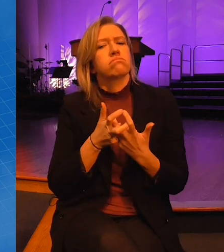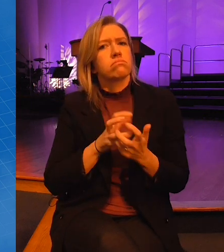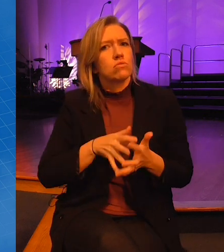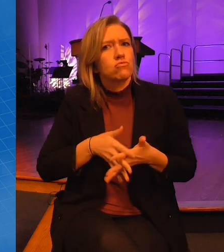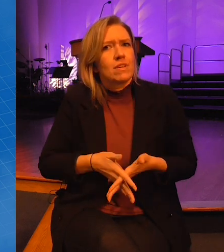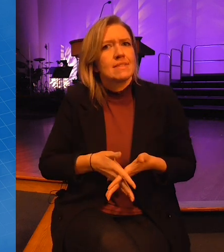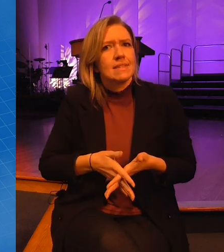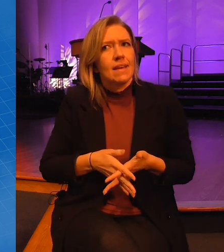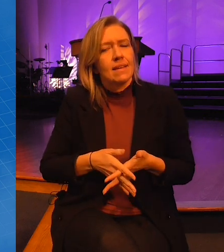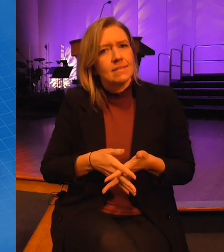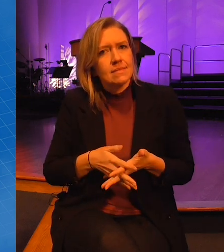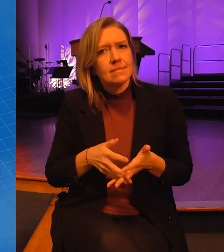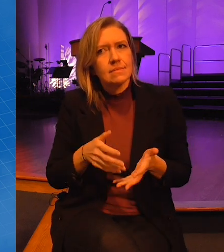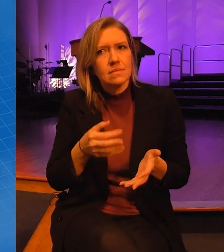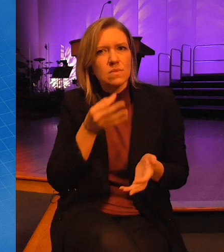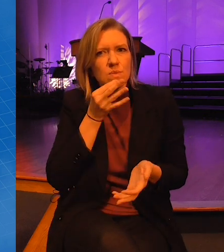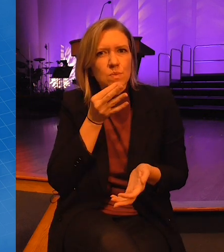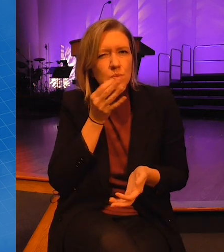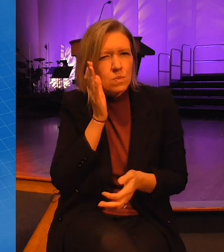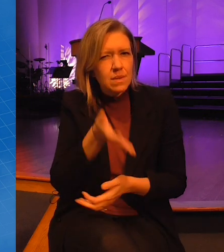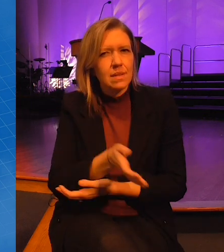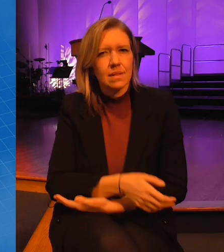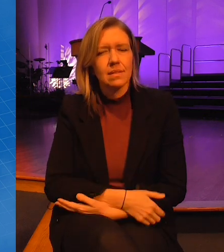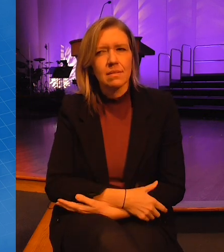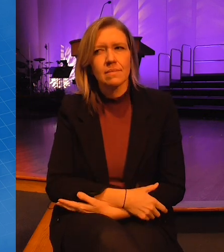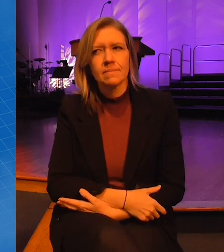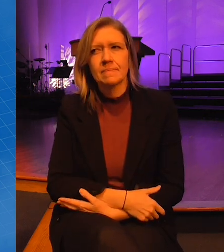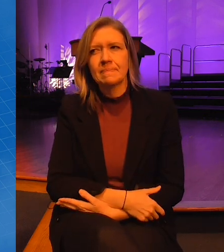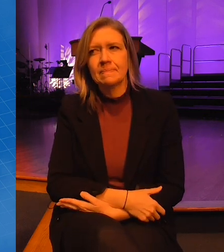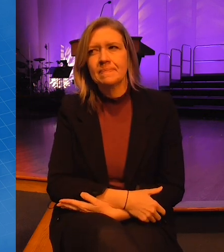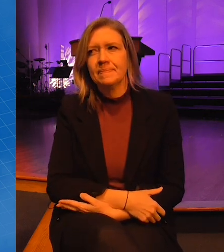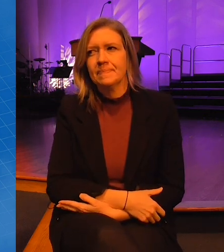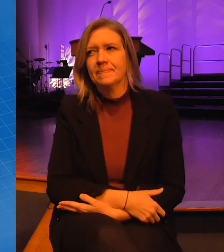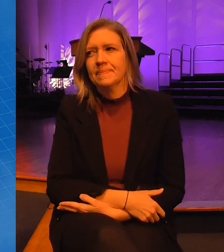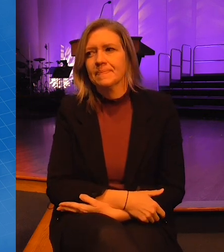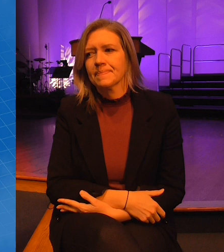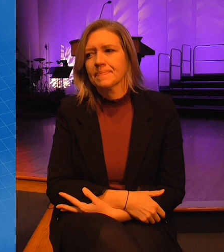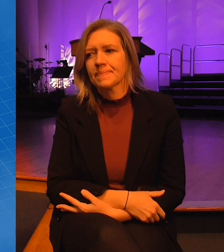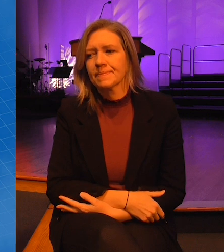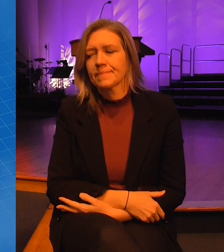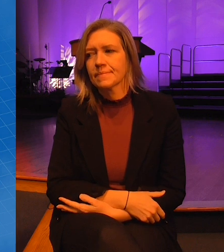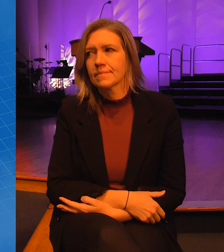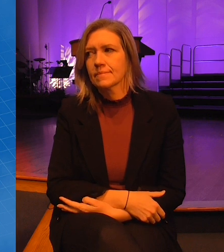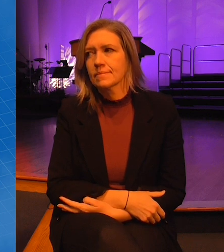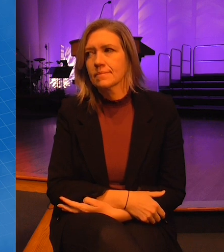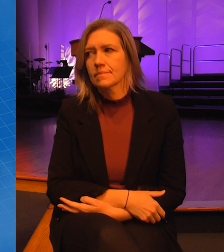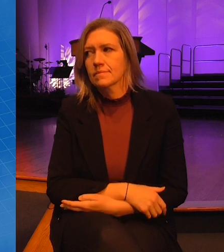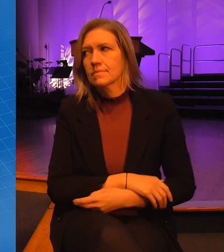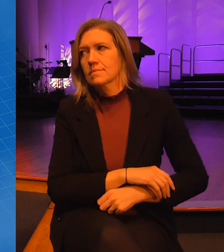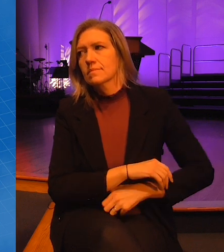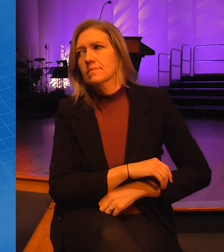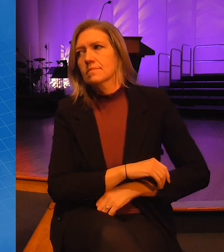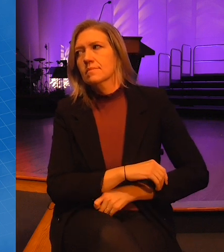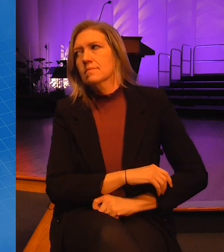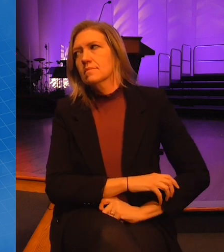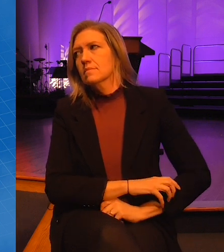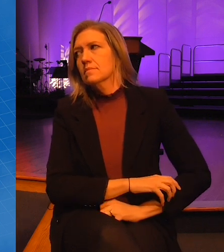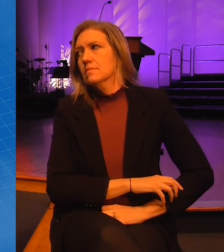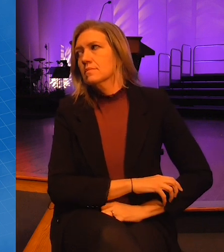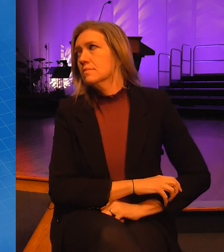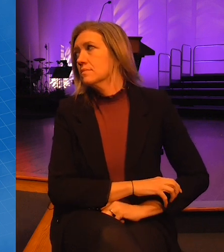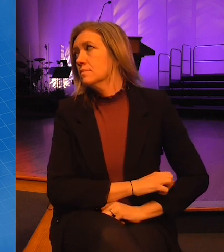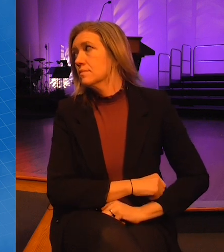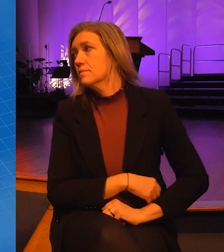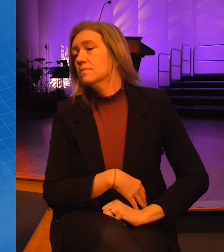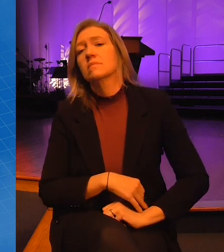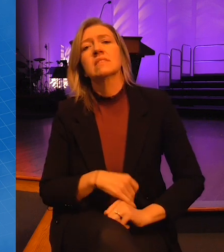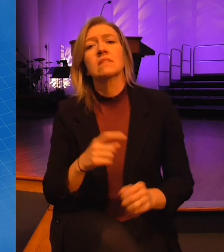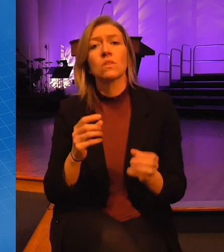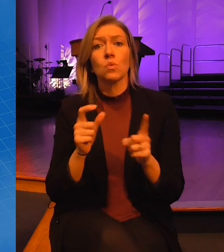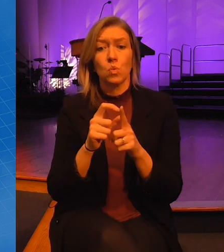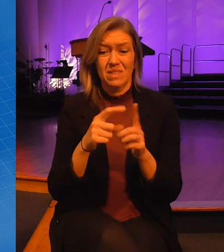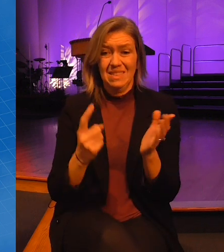pronto, pero que para nosotros, a veces, las personas Colleen, tenemos la siguiente